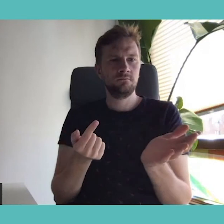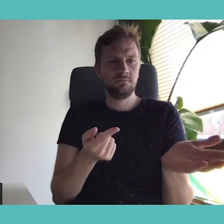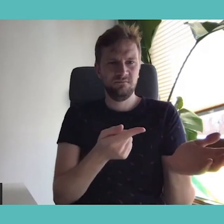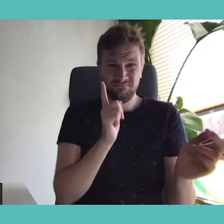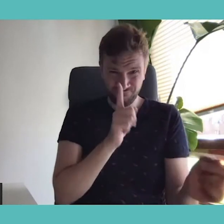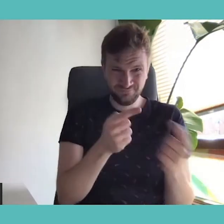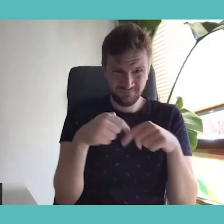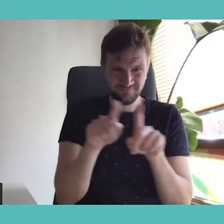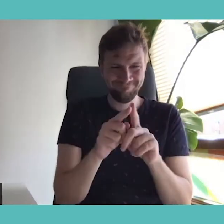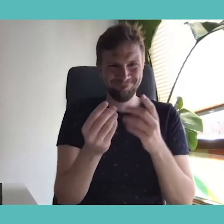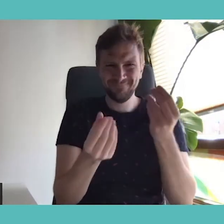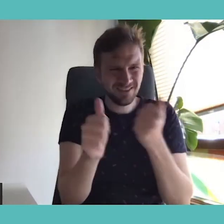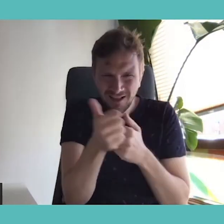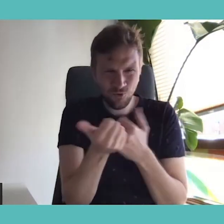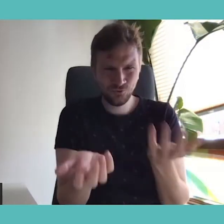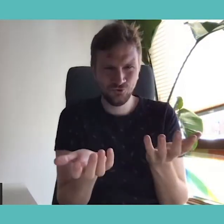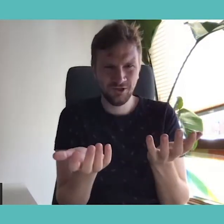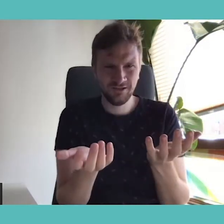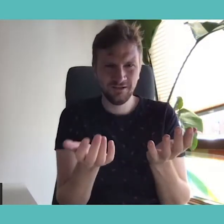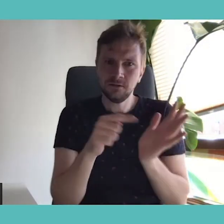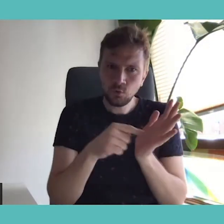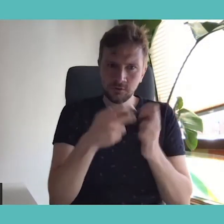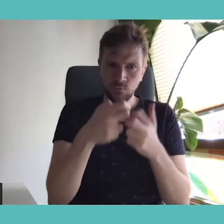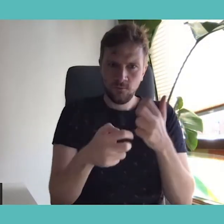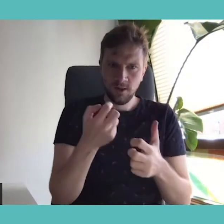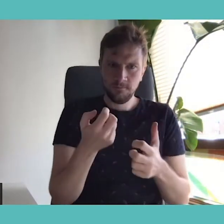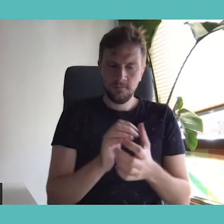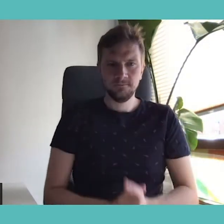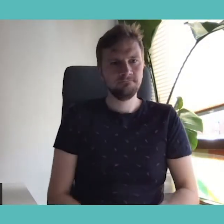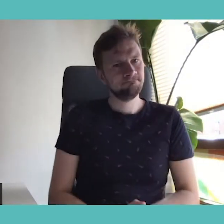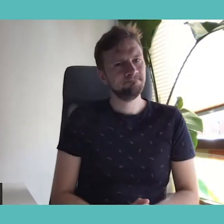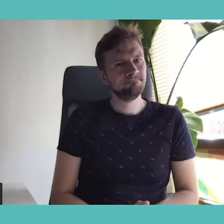Natomiast problem jest dalej.